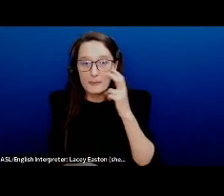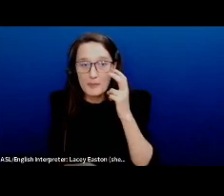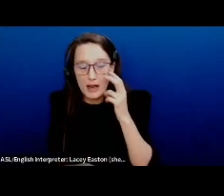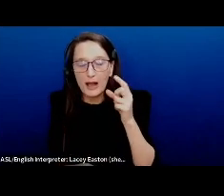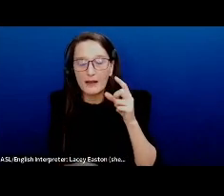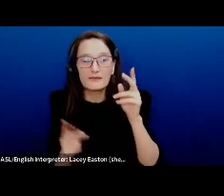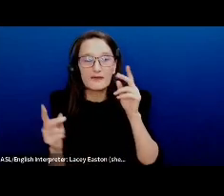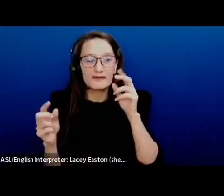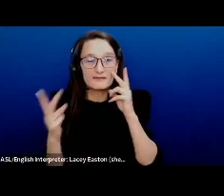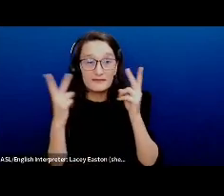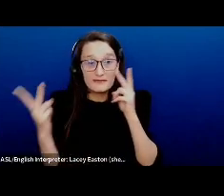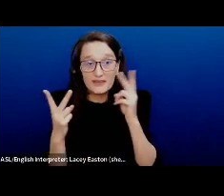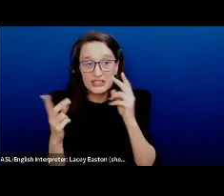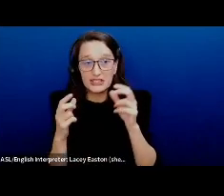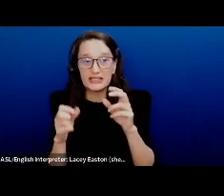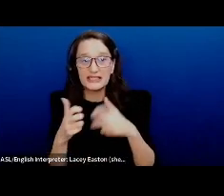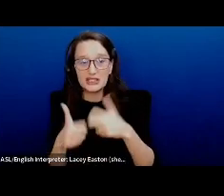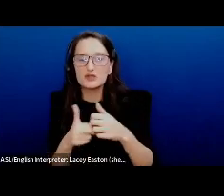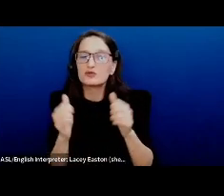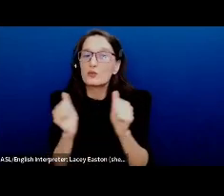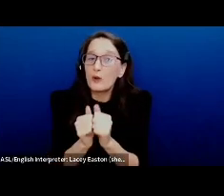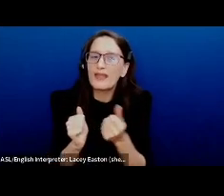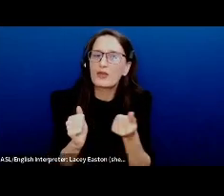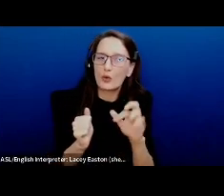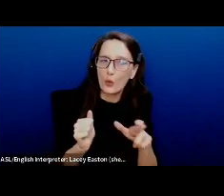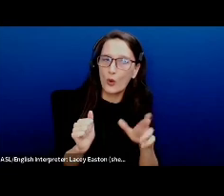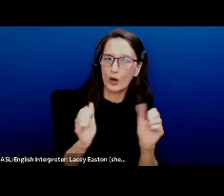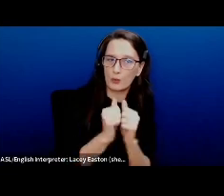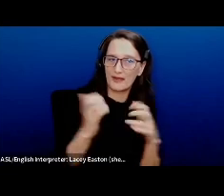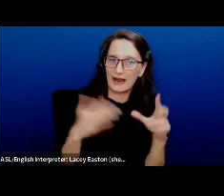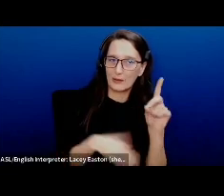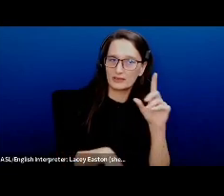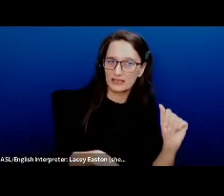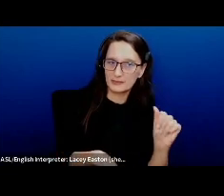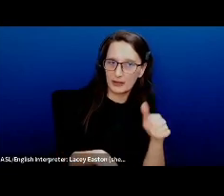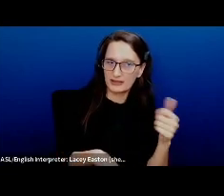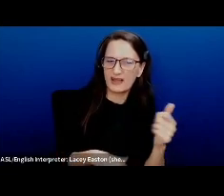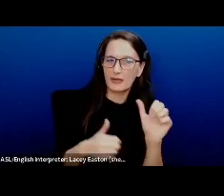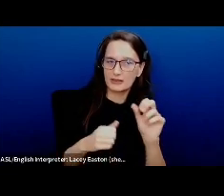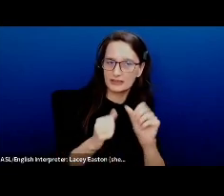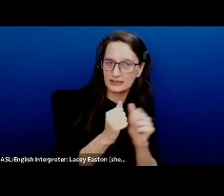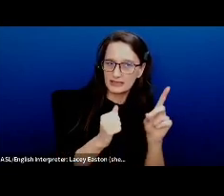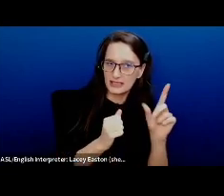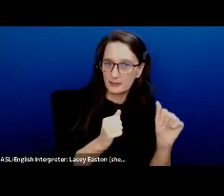La siguiente diapositiva. Hay muchas consideraciones que los estudiantes sordos o con discapacidad auditiva deben tener en cuenta para